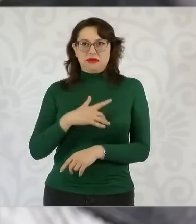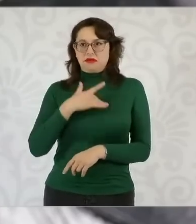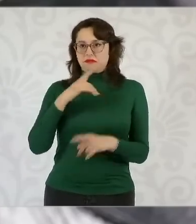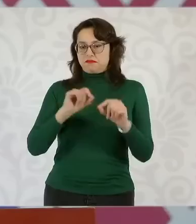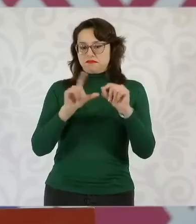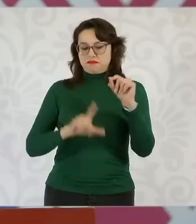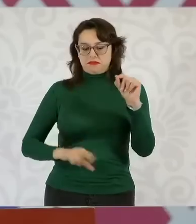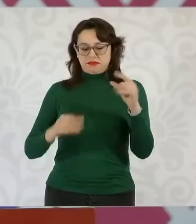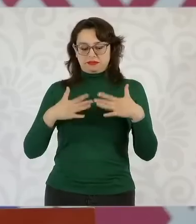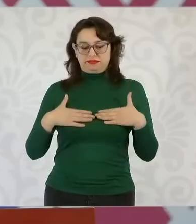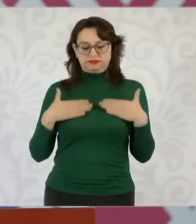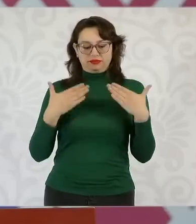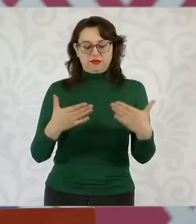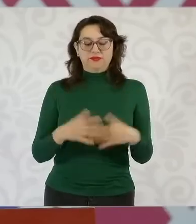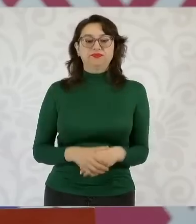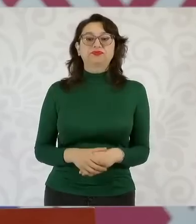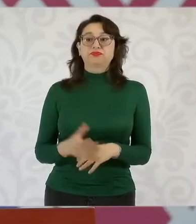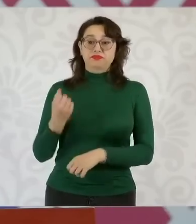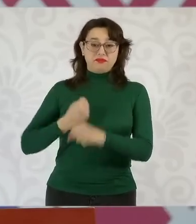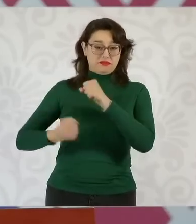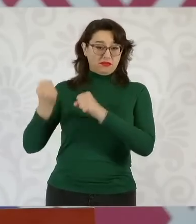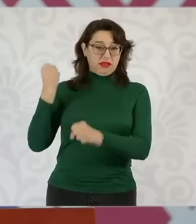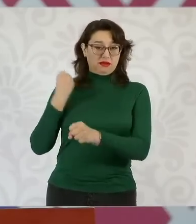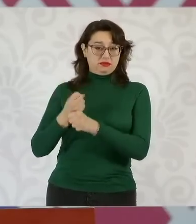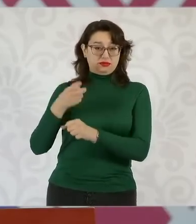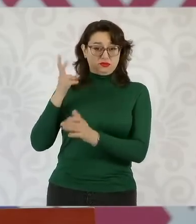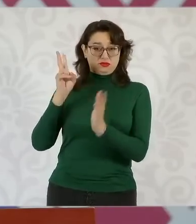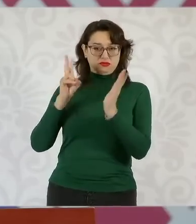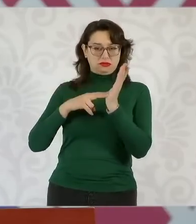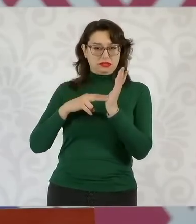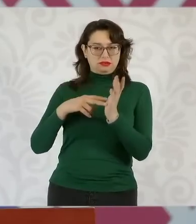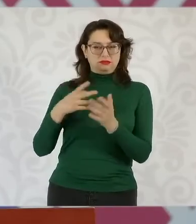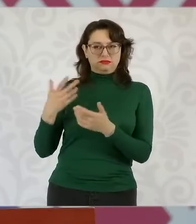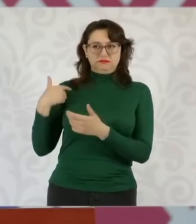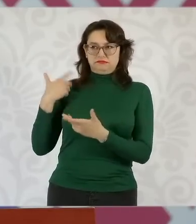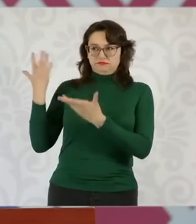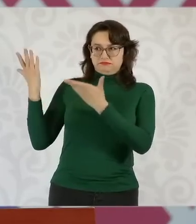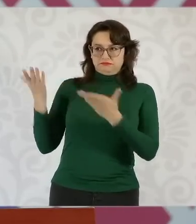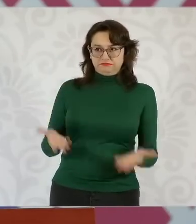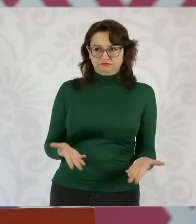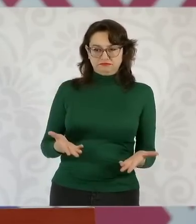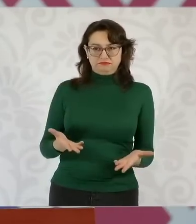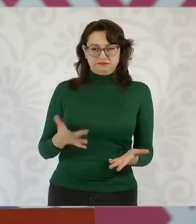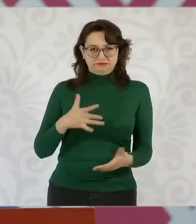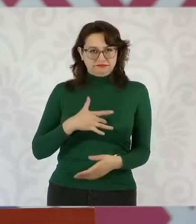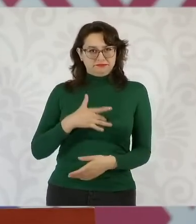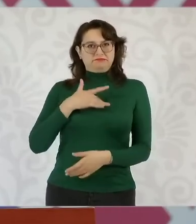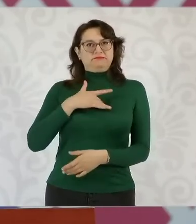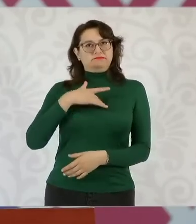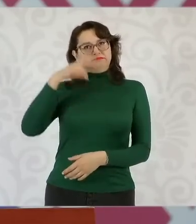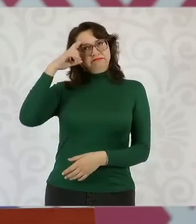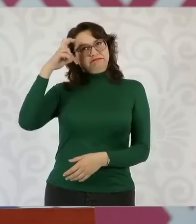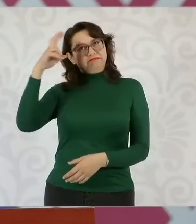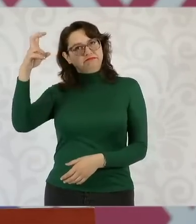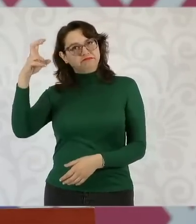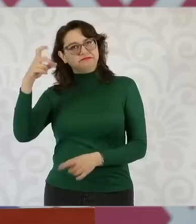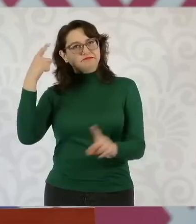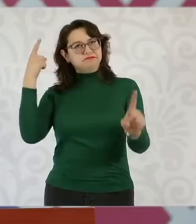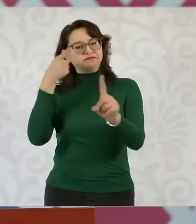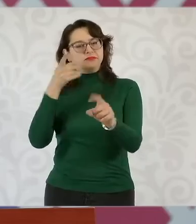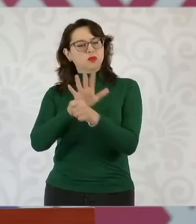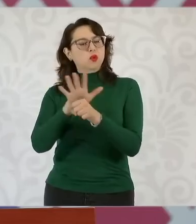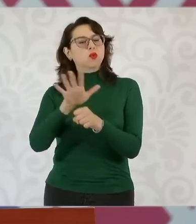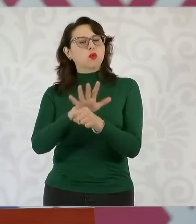país a finales del 2000 lo hicimos con este sueño ofrecer y apoyar a las familias mexicanas con todo